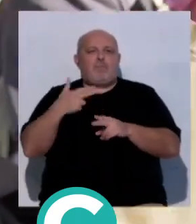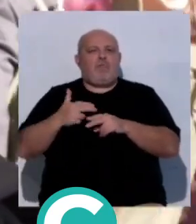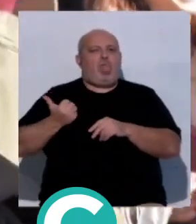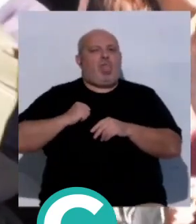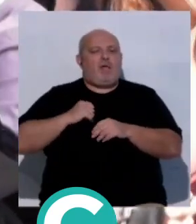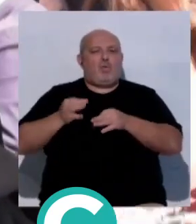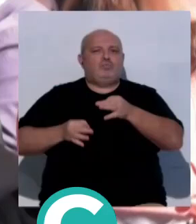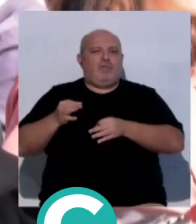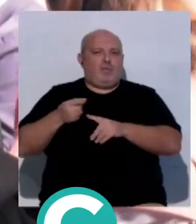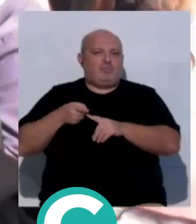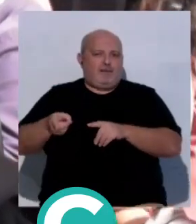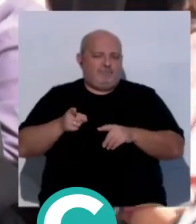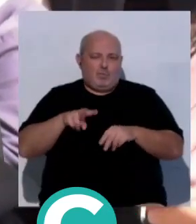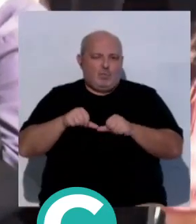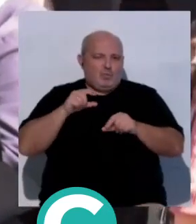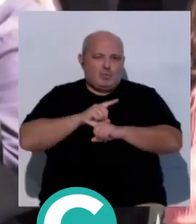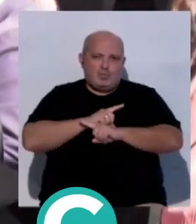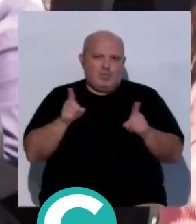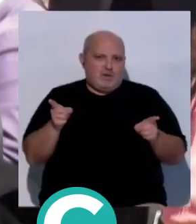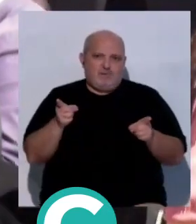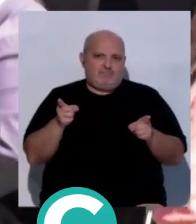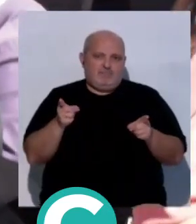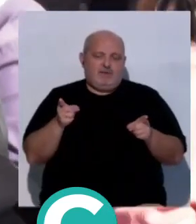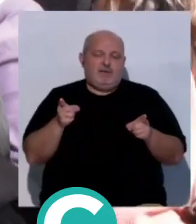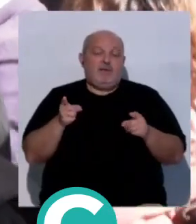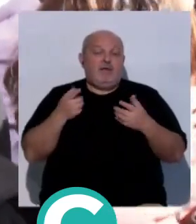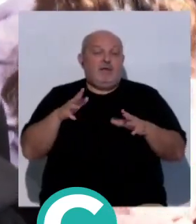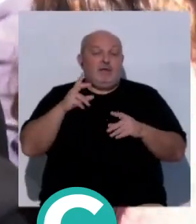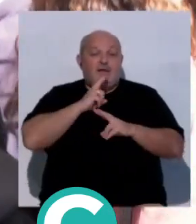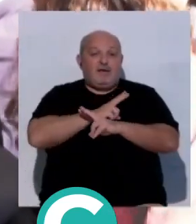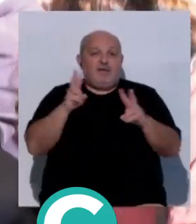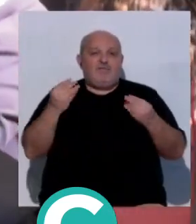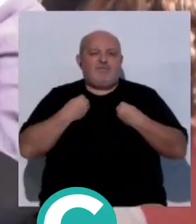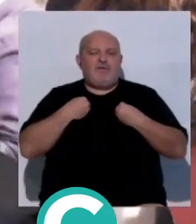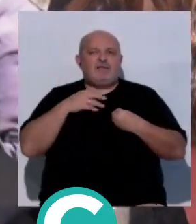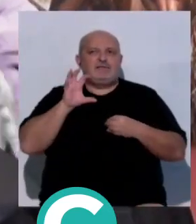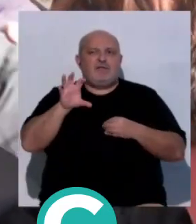ni a la inversa y desde luego hay que recordar que vivimos en un estado democrático de derecho